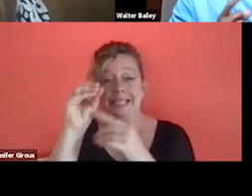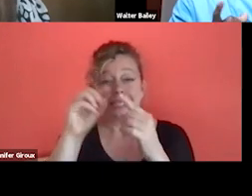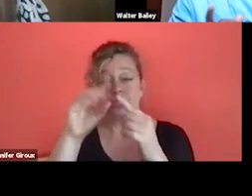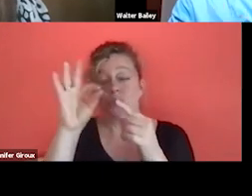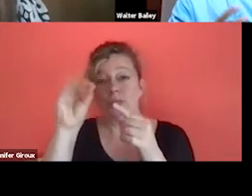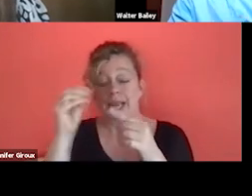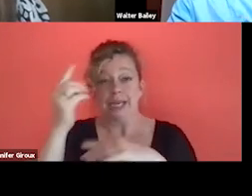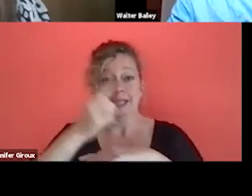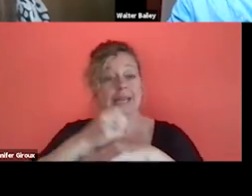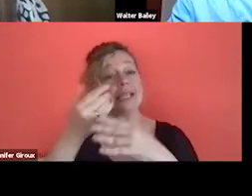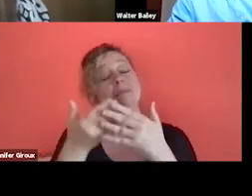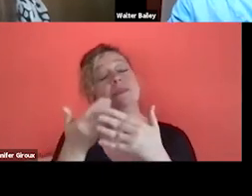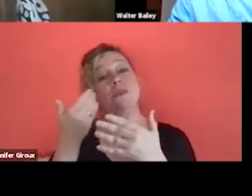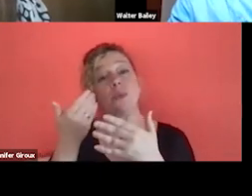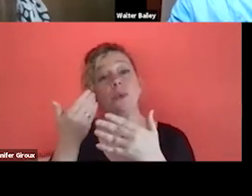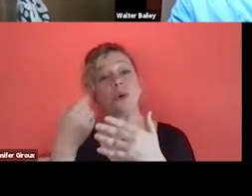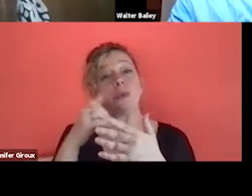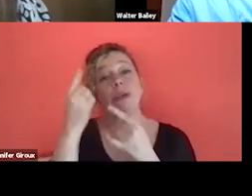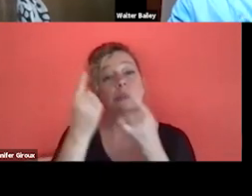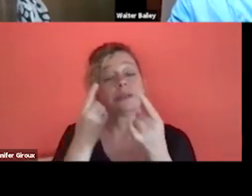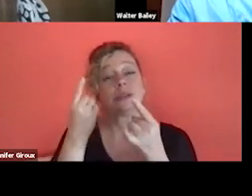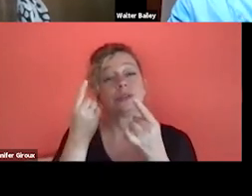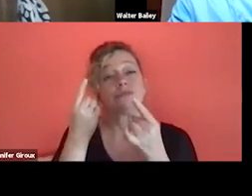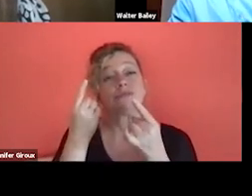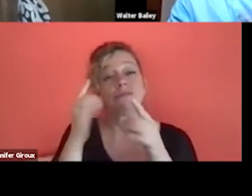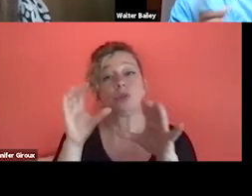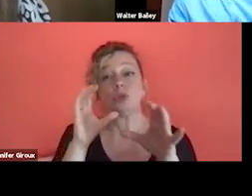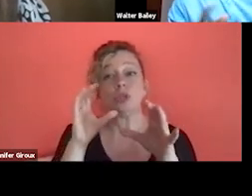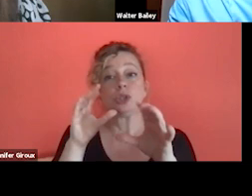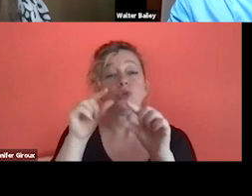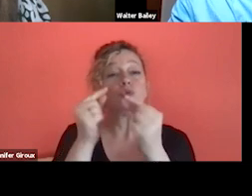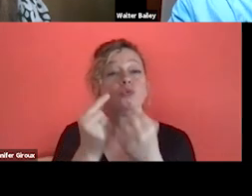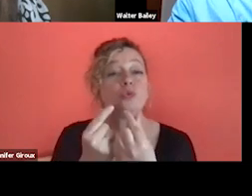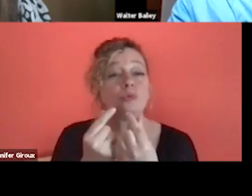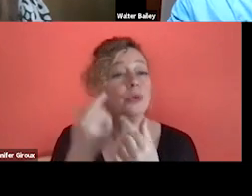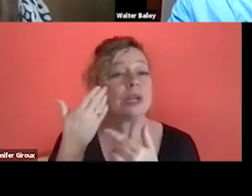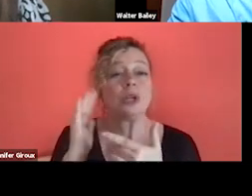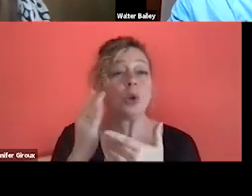antes de que consideráramos hacer grupos, lo que ni siquiera sabíamos cómo hacer con la tecnología.